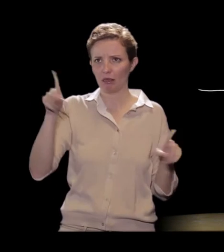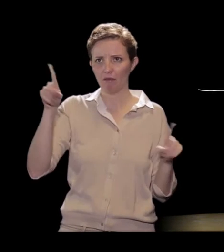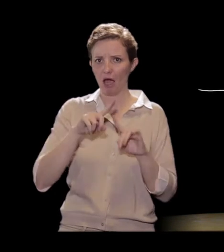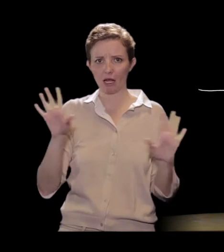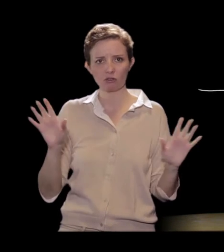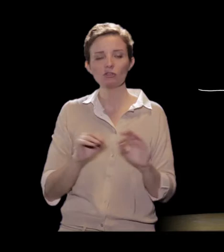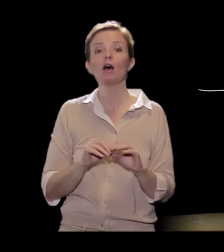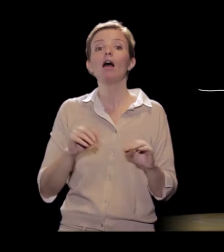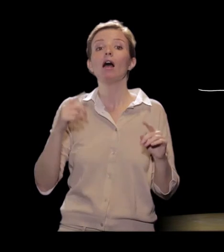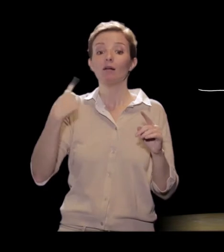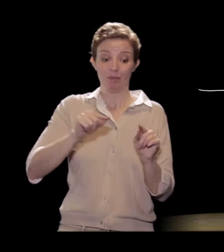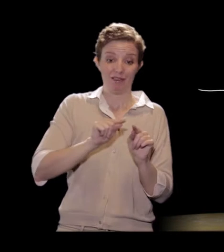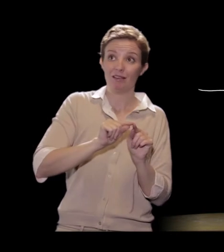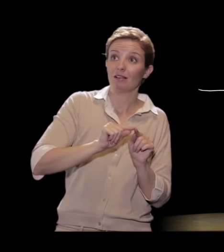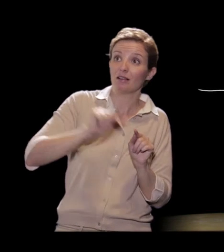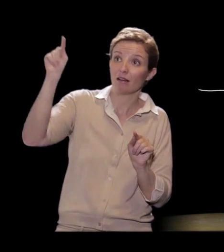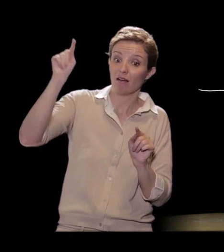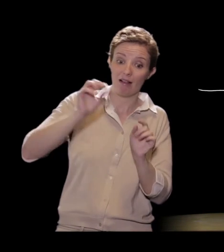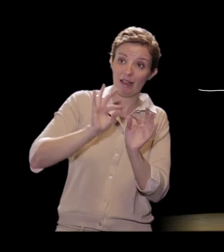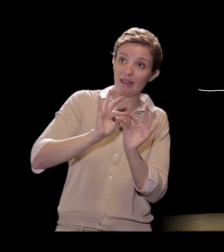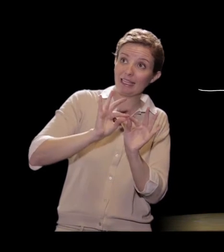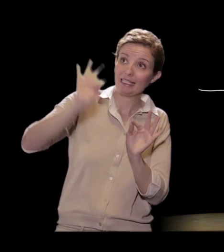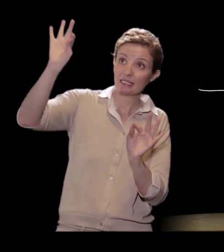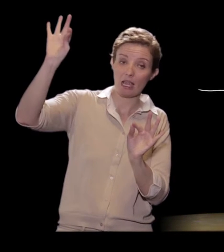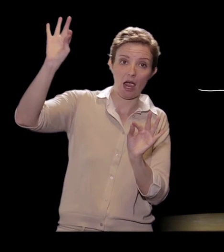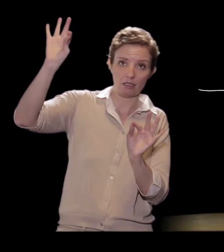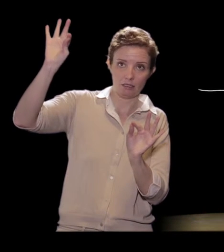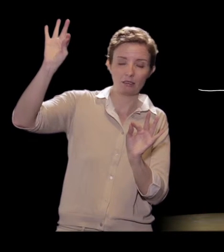la distanza tra i due punti sul piano cartesiano